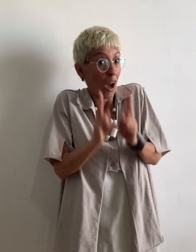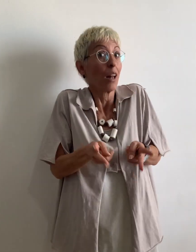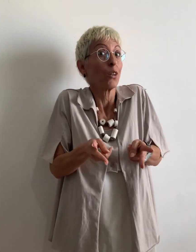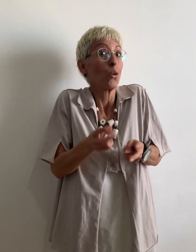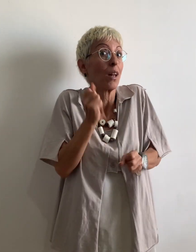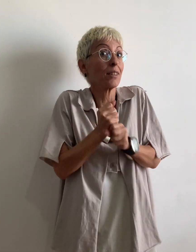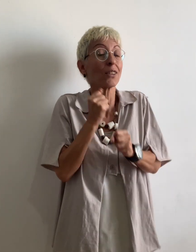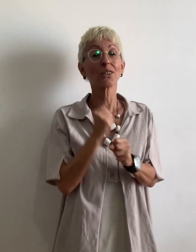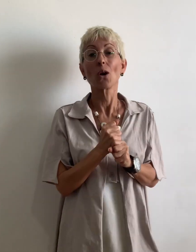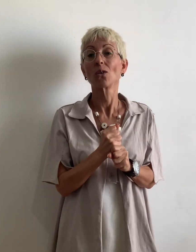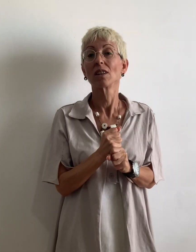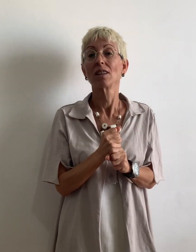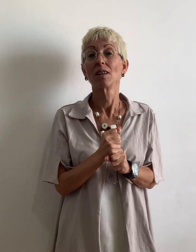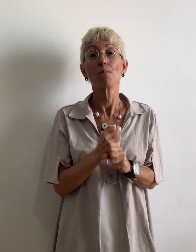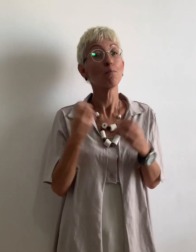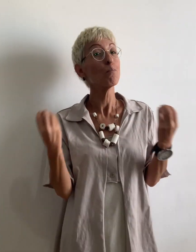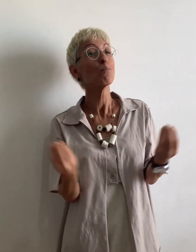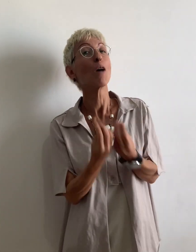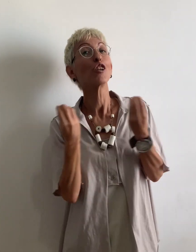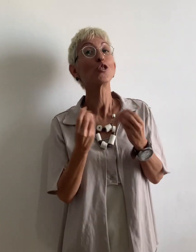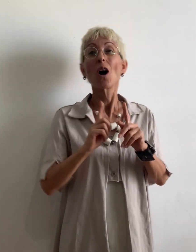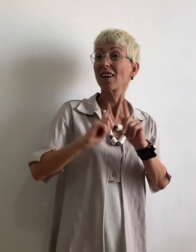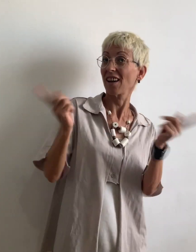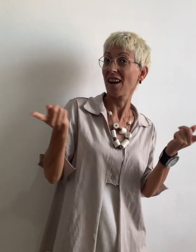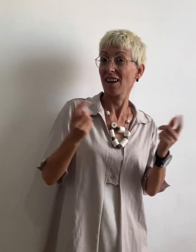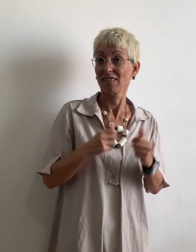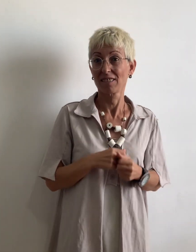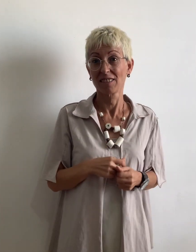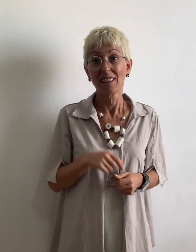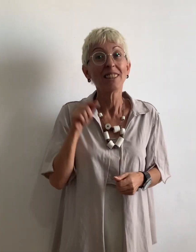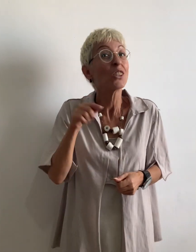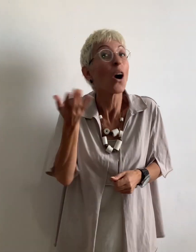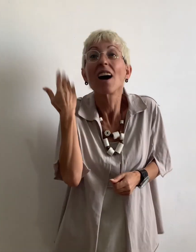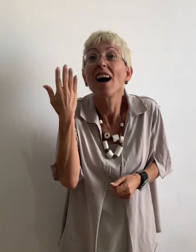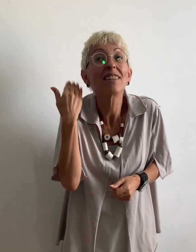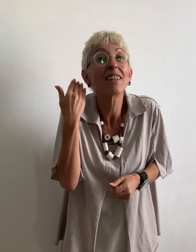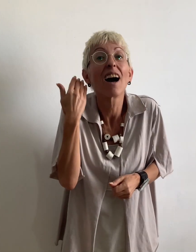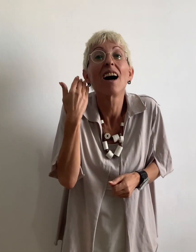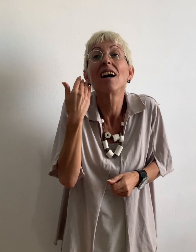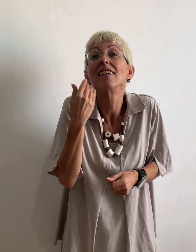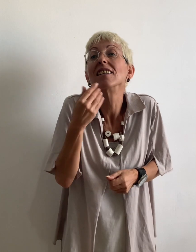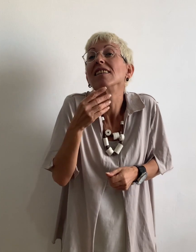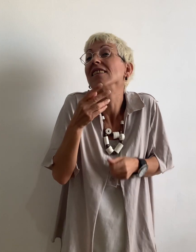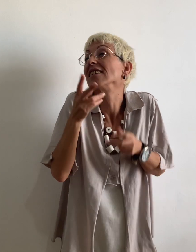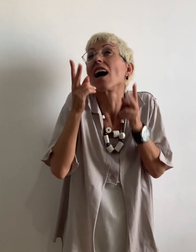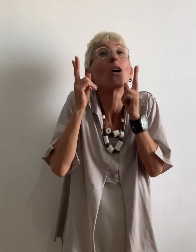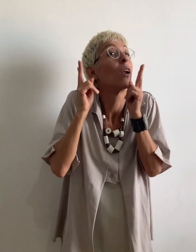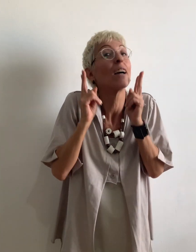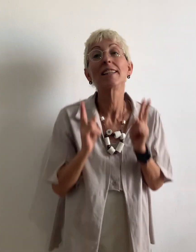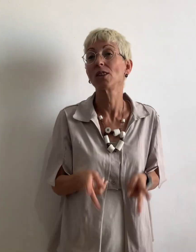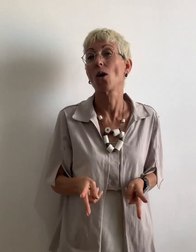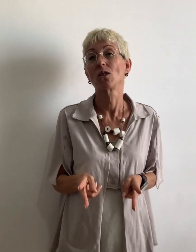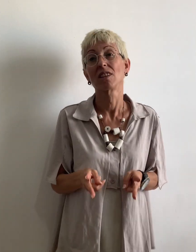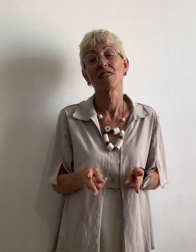יָכֹלְנוּ לַעֲשׂוֹת מַשֶּׁהוּ אַחֵר זוֹ הָיְתָה יְכוֹלָה לִהְיוֹת